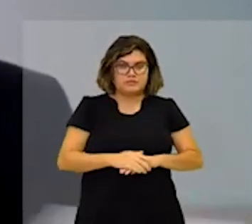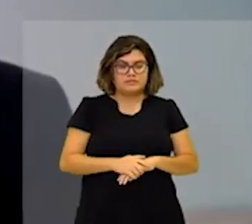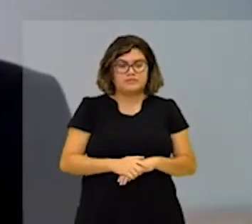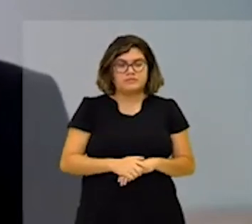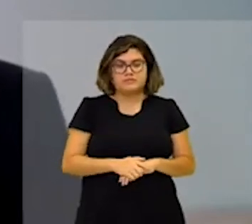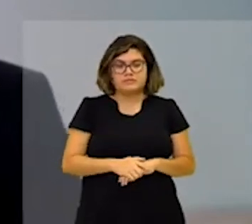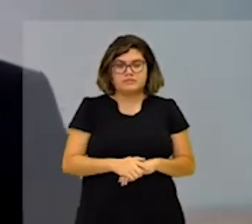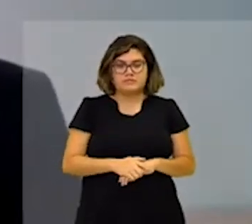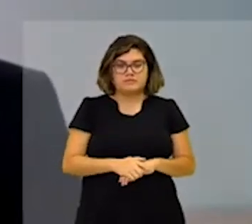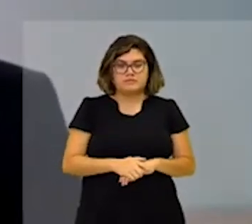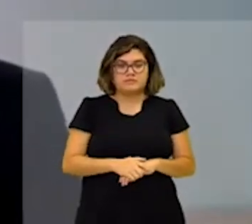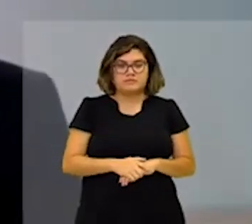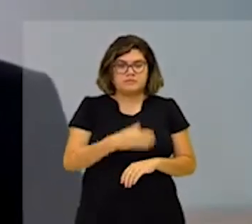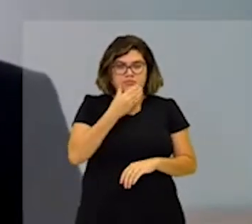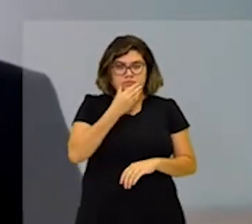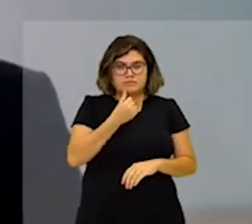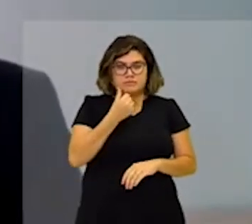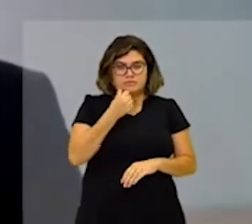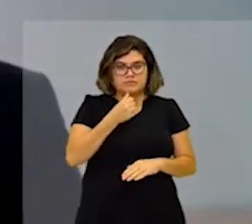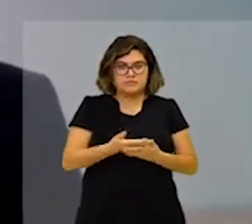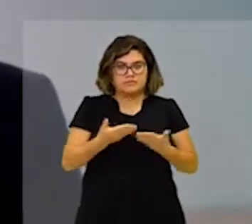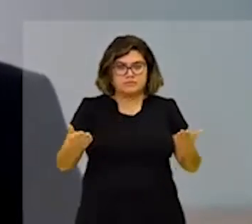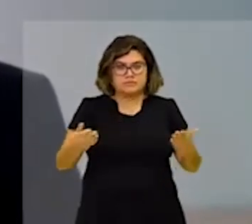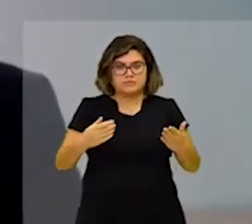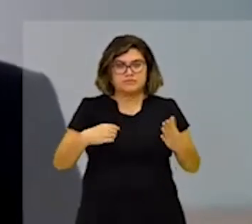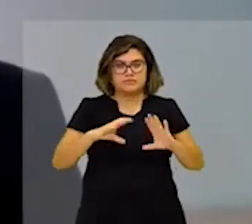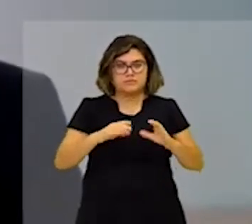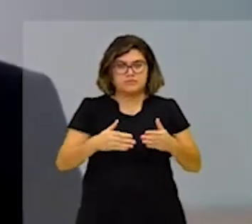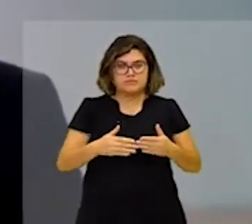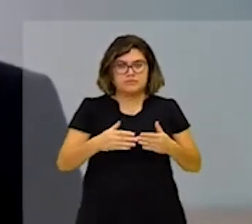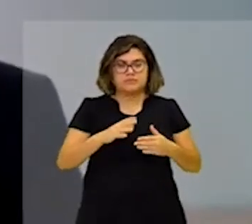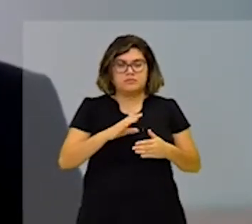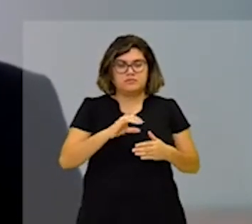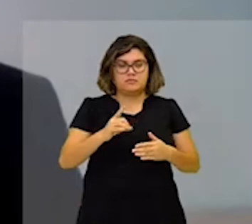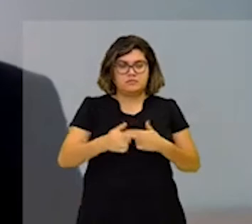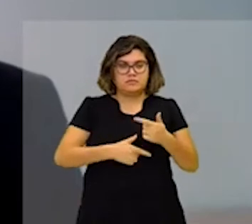o Senhor ele se a palavra para condução dos trabalhos a senhora assessora jurídica da